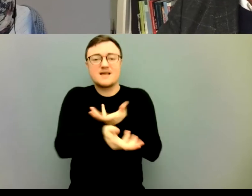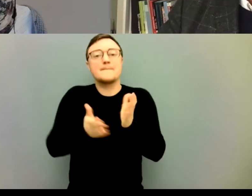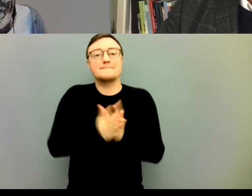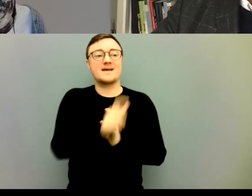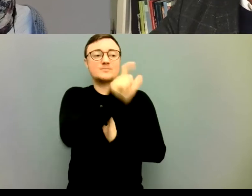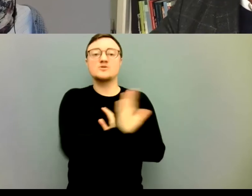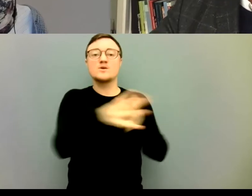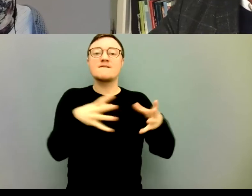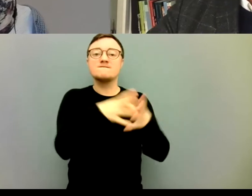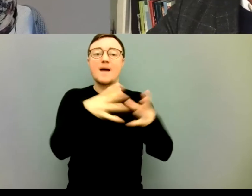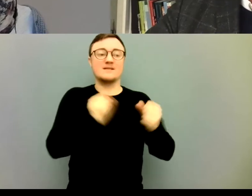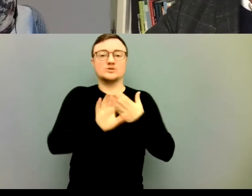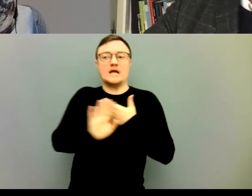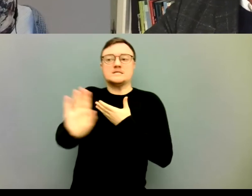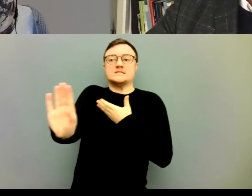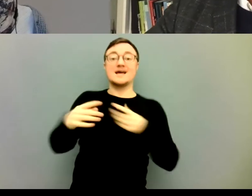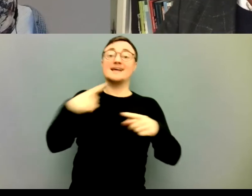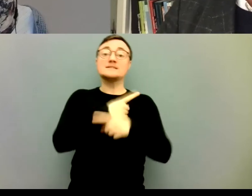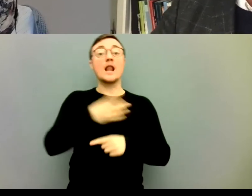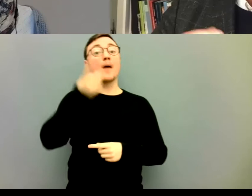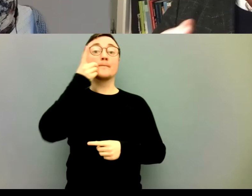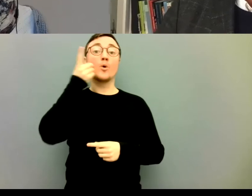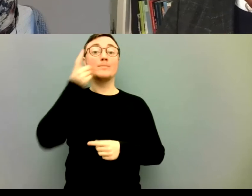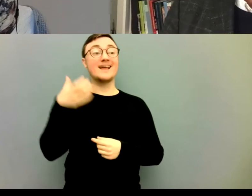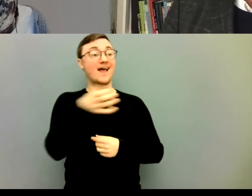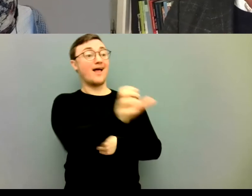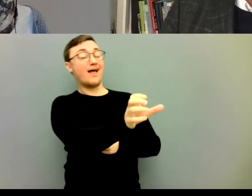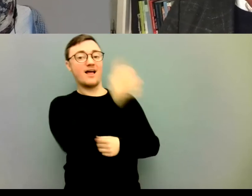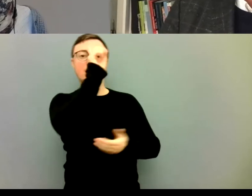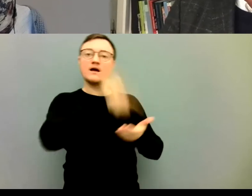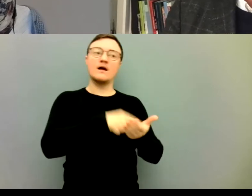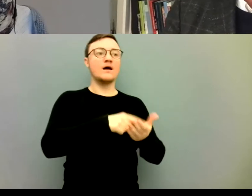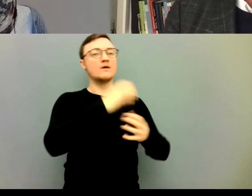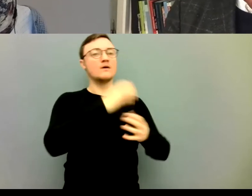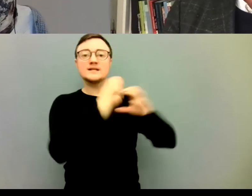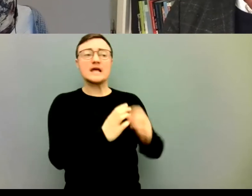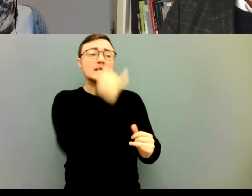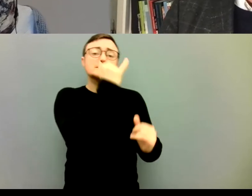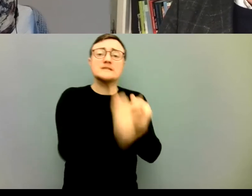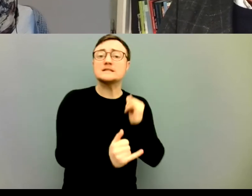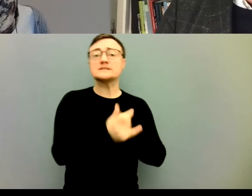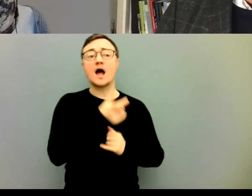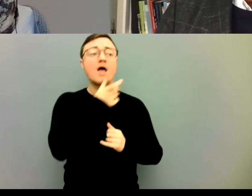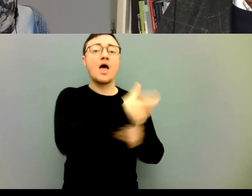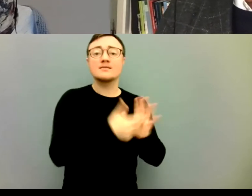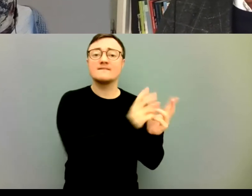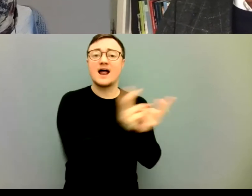familj, utan håller fram en mobiltelefon för att de ska få ge en sista hälsning.